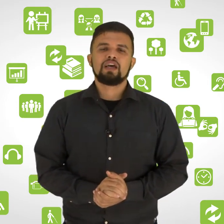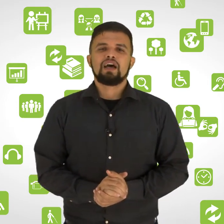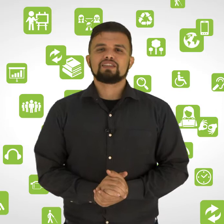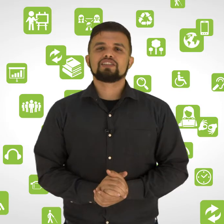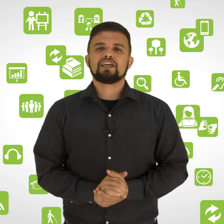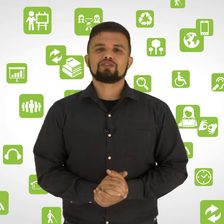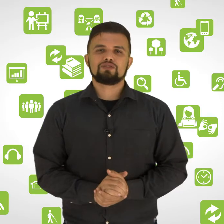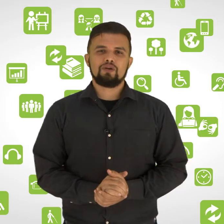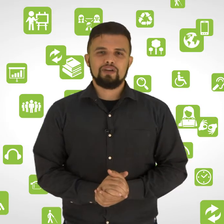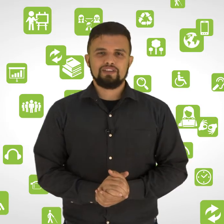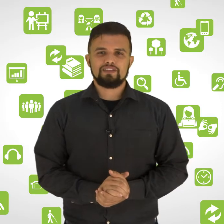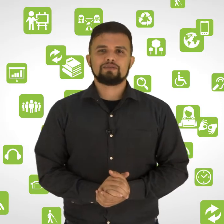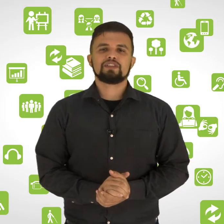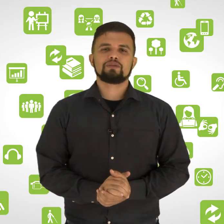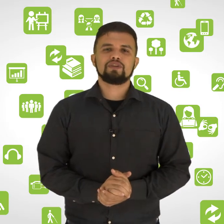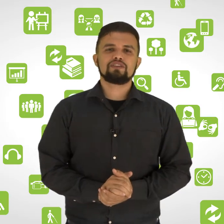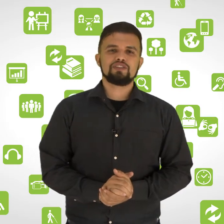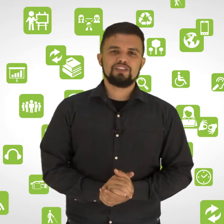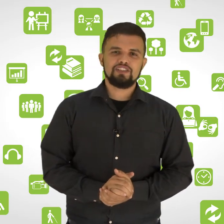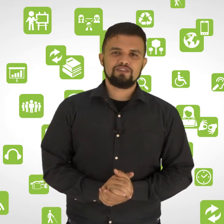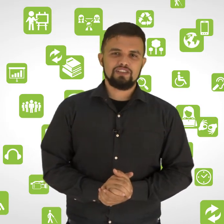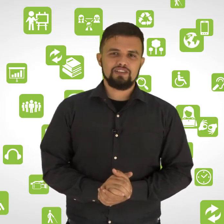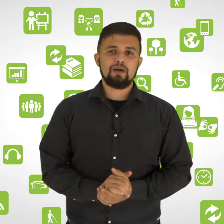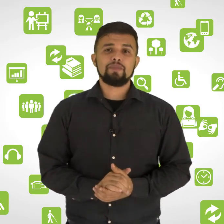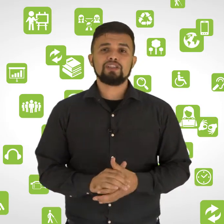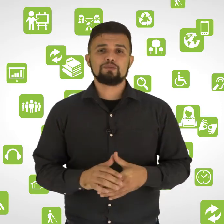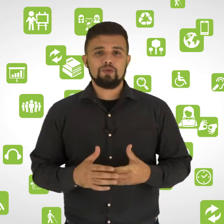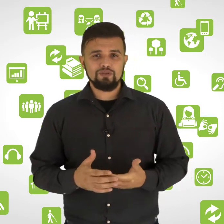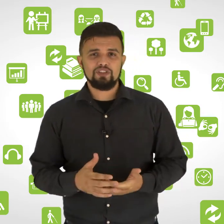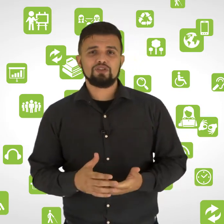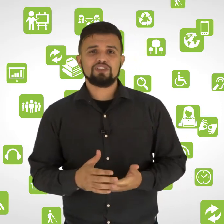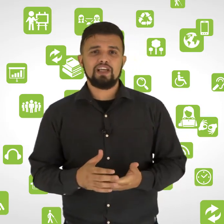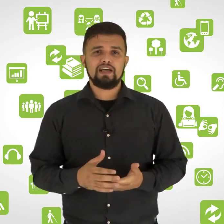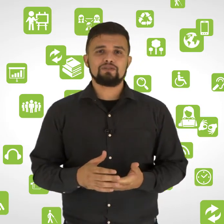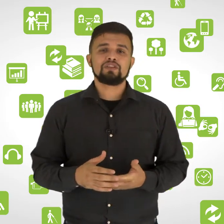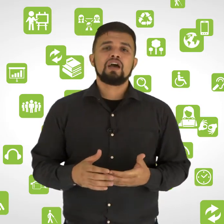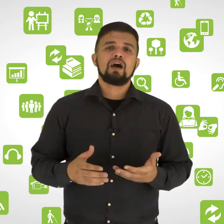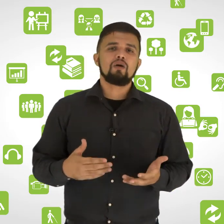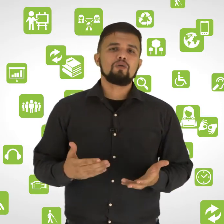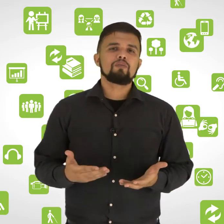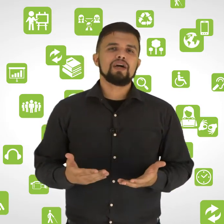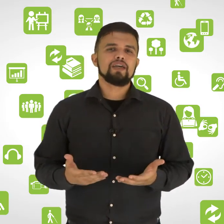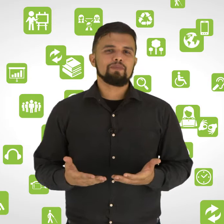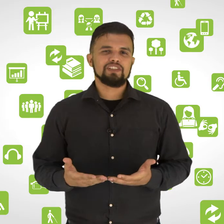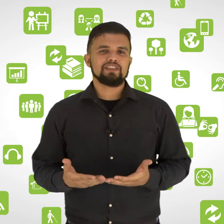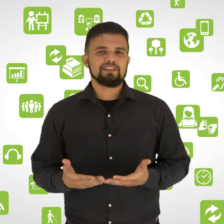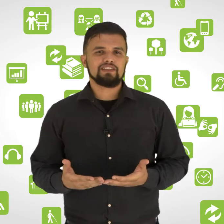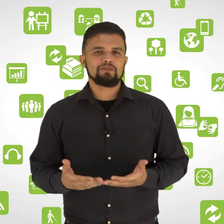As entidades tokens são invisíveis (apenas pontos associados a alguma representação)